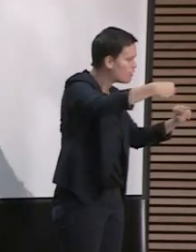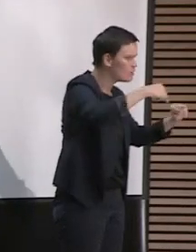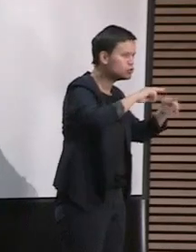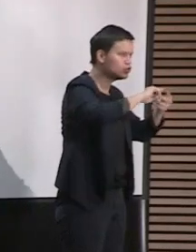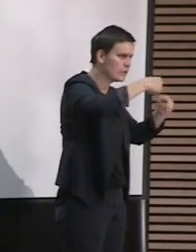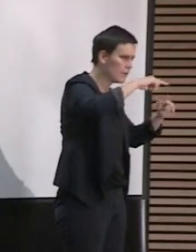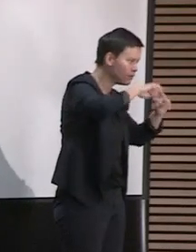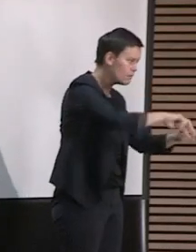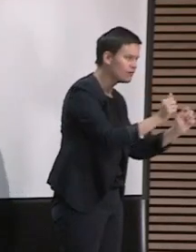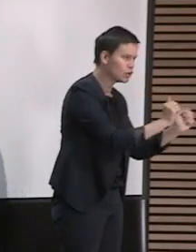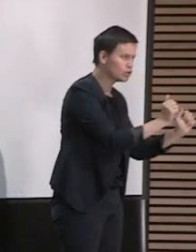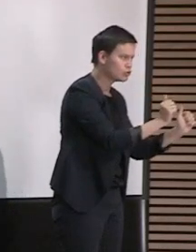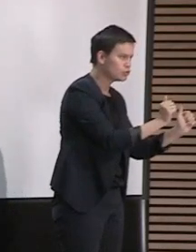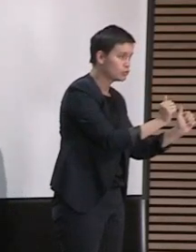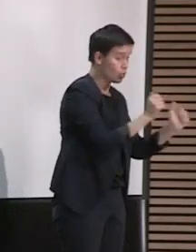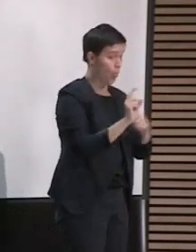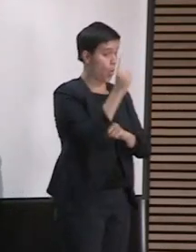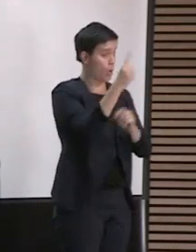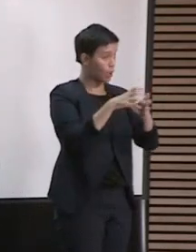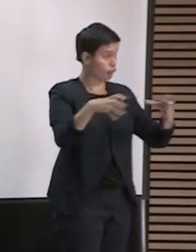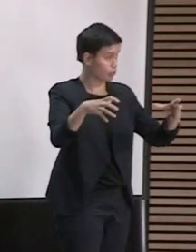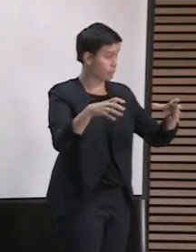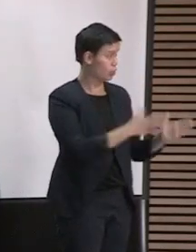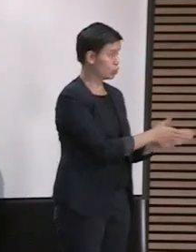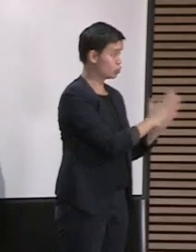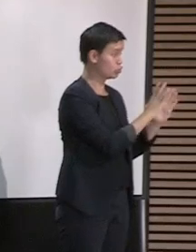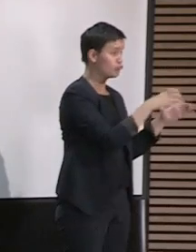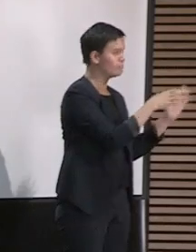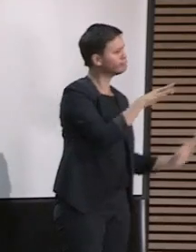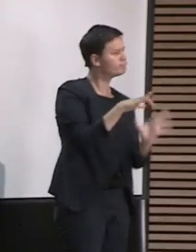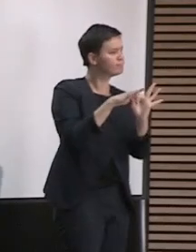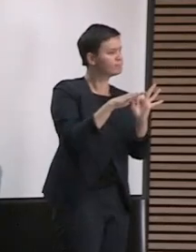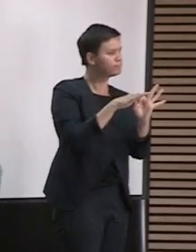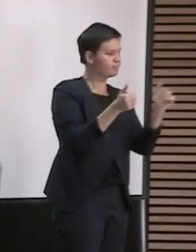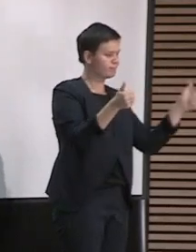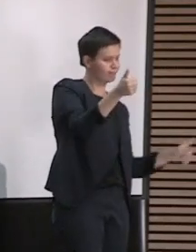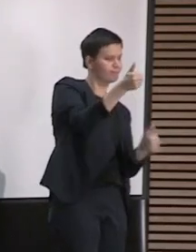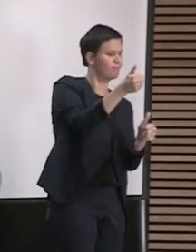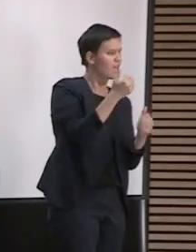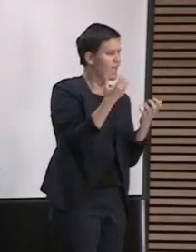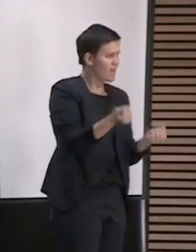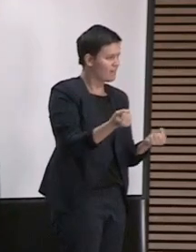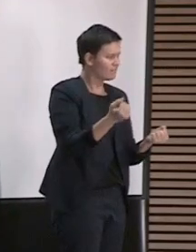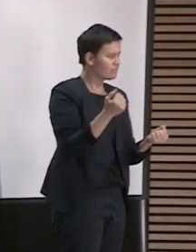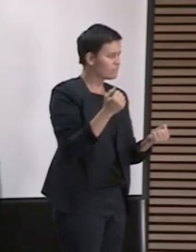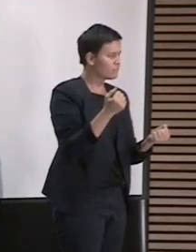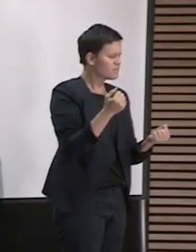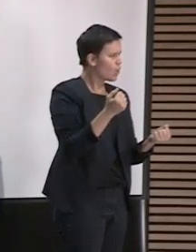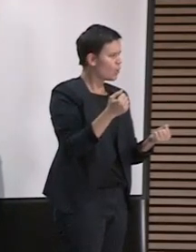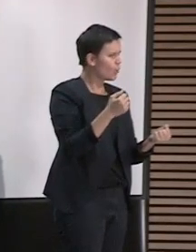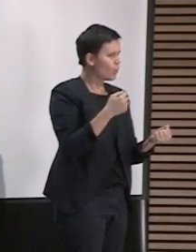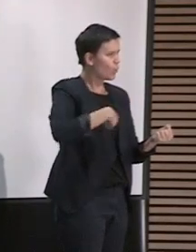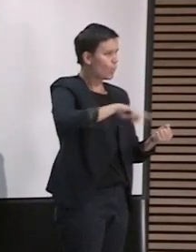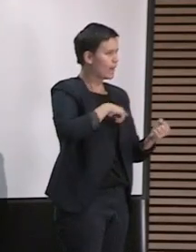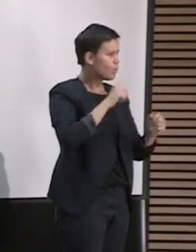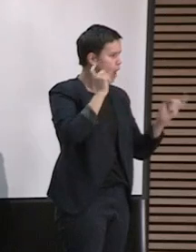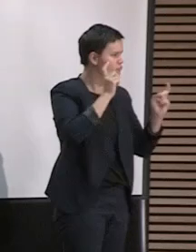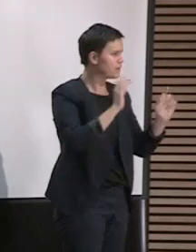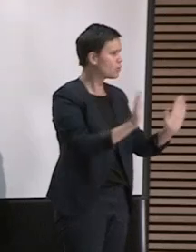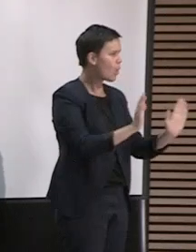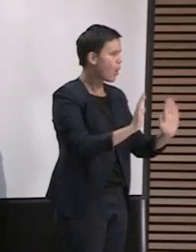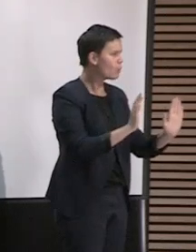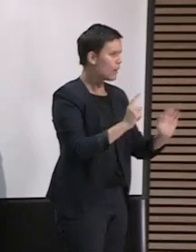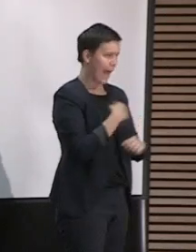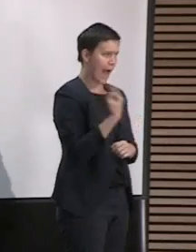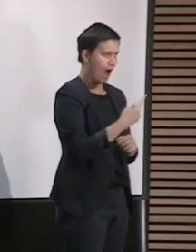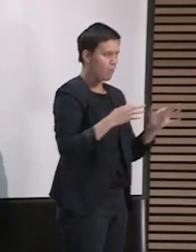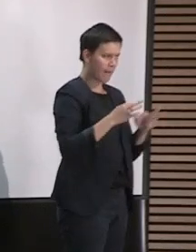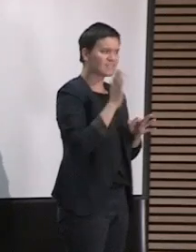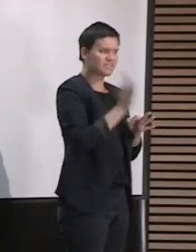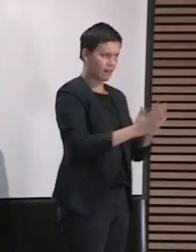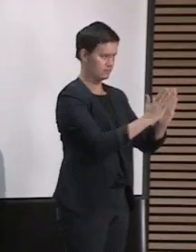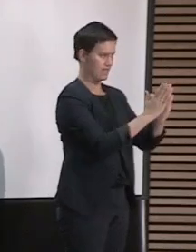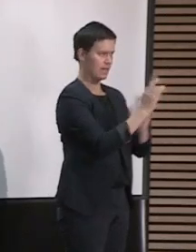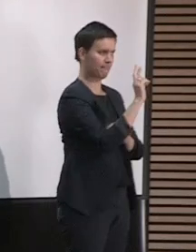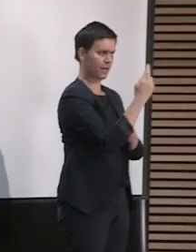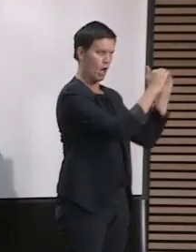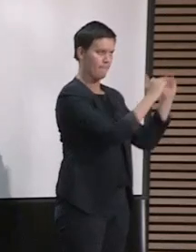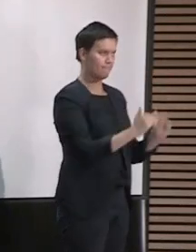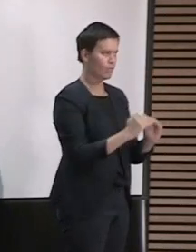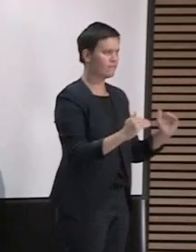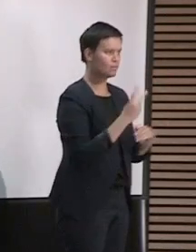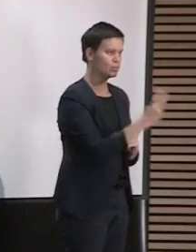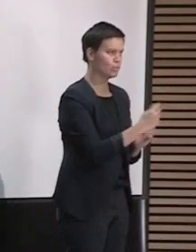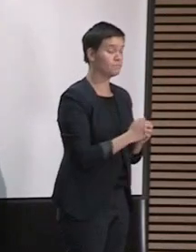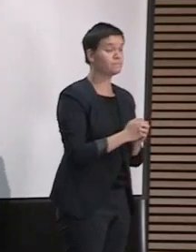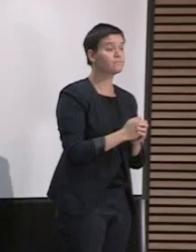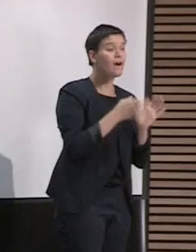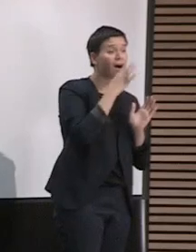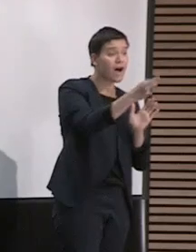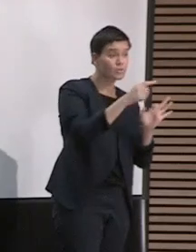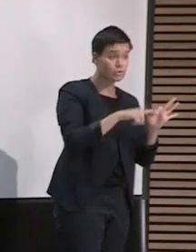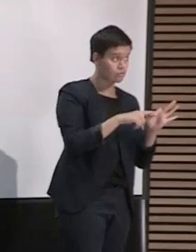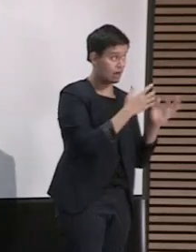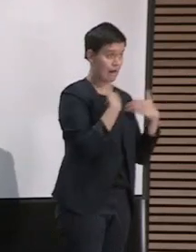puta e hono ana ki te tautau.